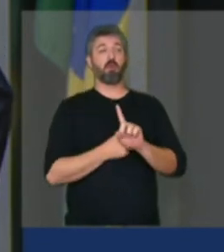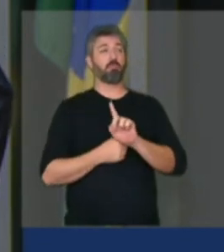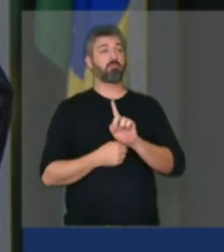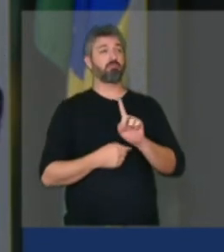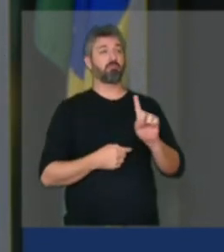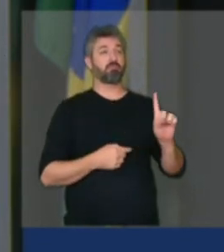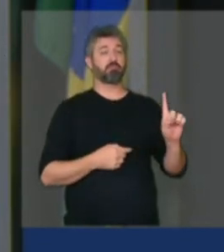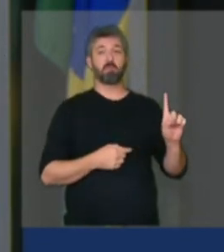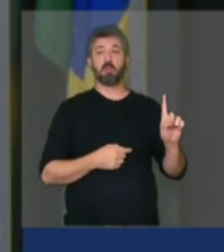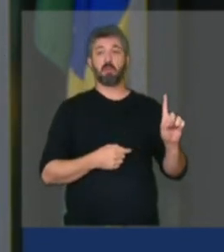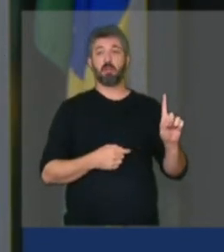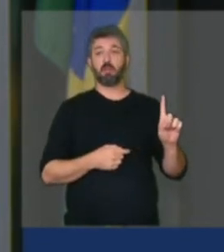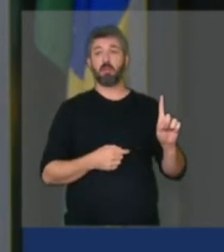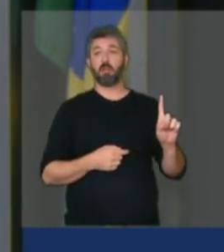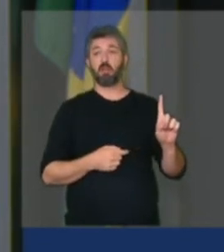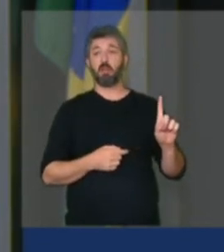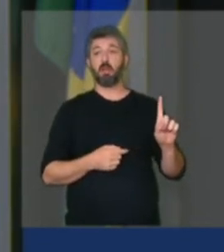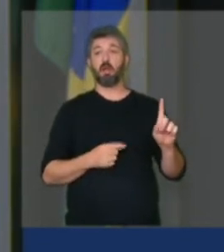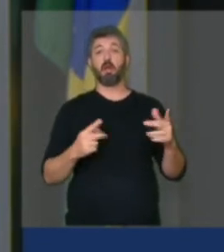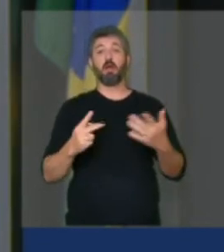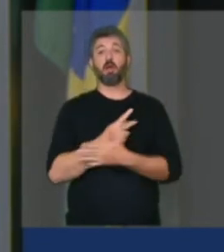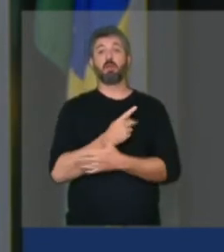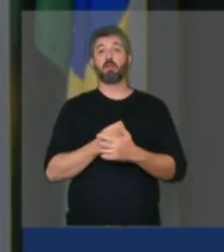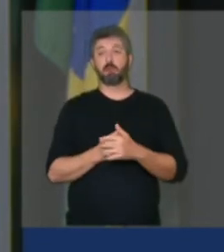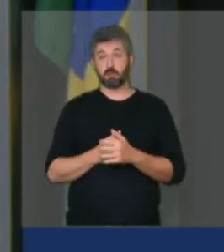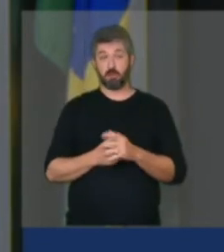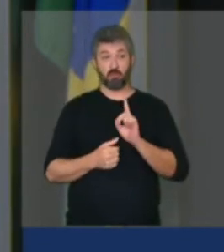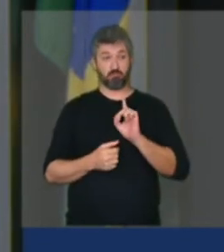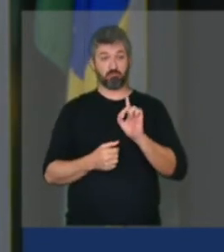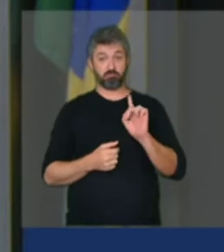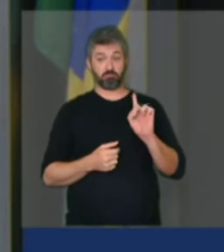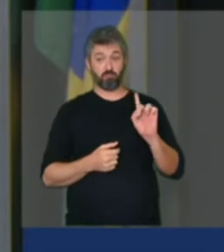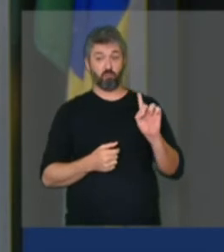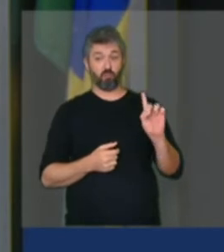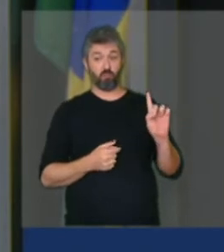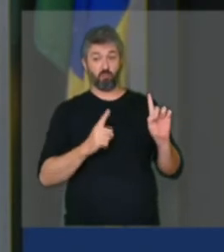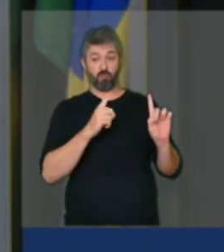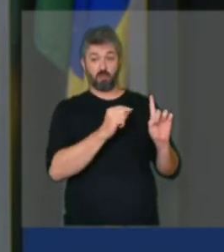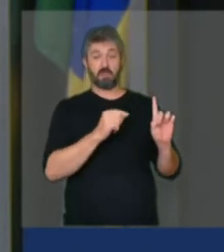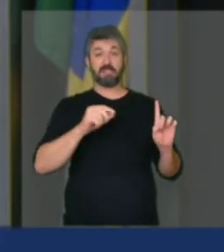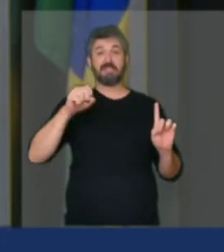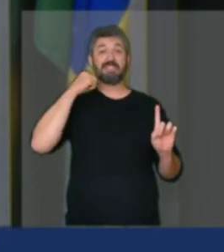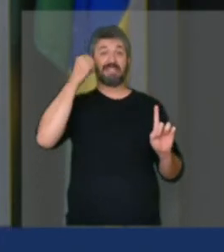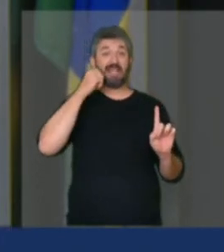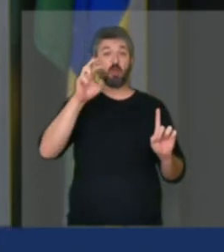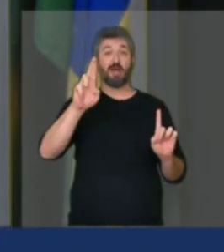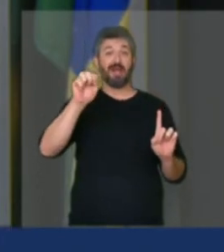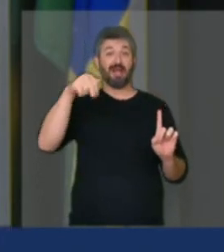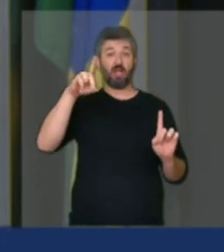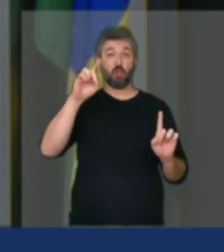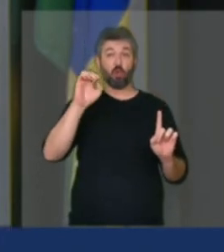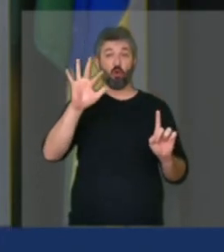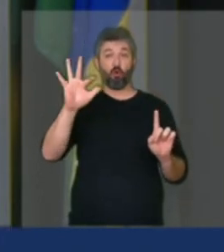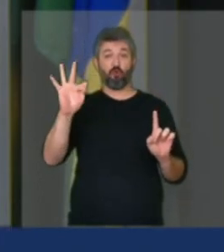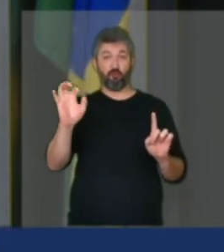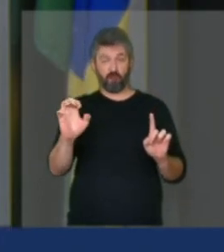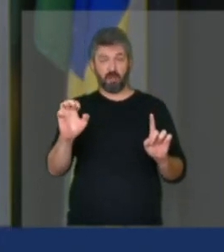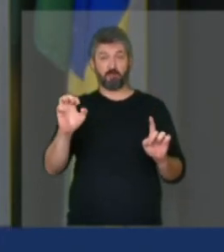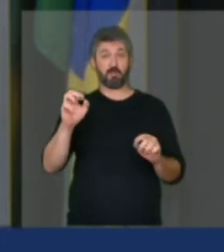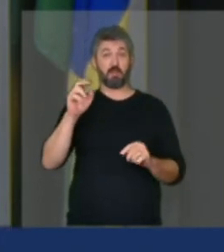15 MINUTOS. QUANDO, EU ESTAVA INDO EMBORA O SENADOR RANDOLFE RODRIGUES NÃO VIU NEM ESCUTOU O MEU VÍDEO, NÃO ME VIU GRAVAR, UM DOS FUNCIONÁRIOS,